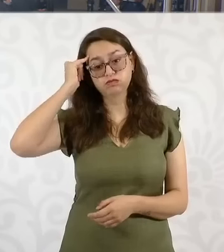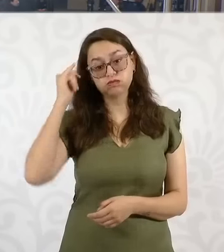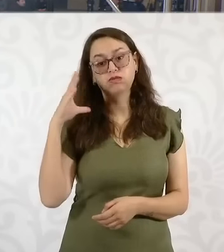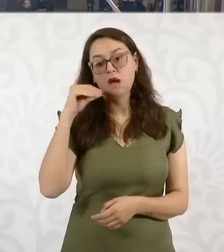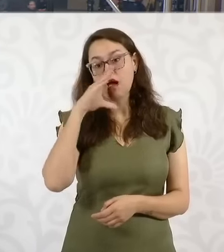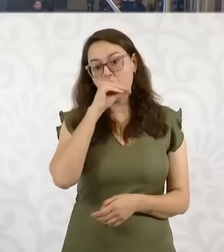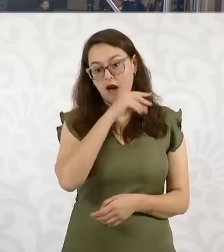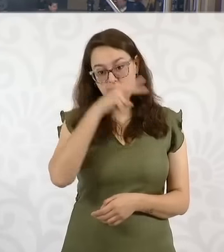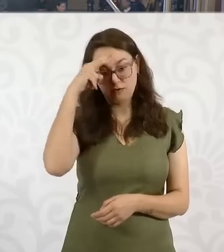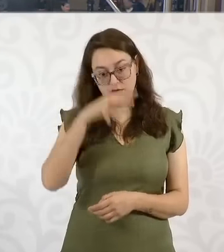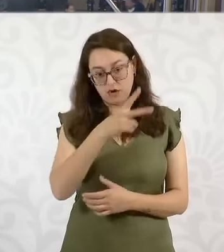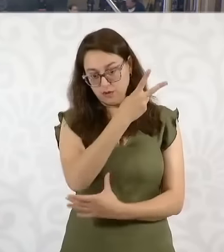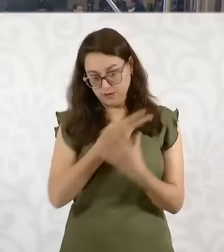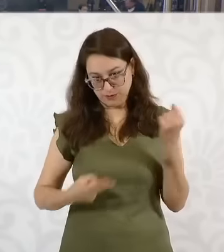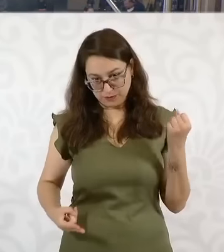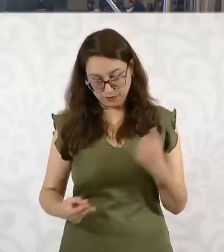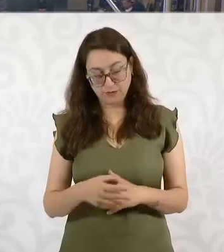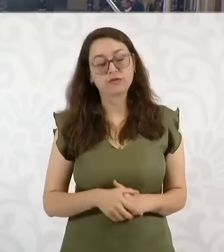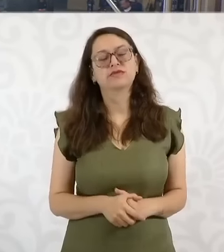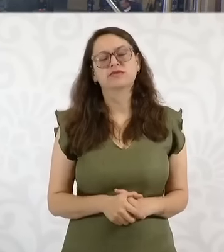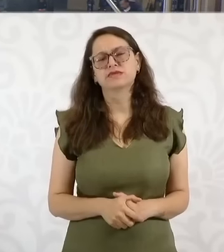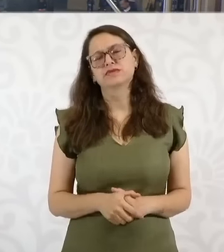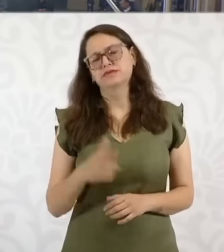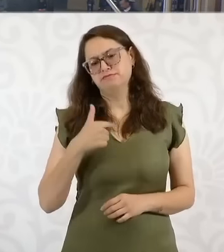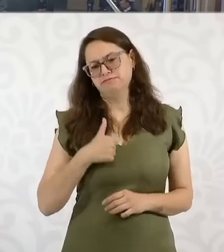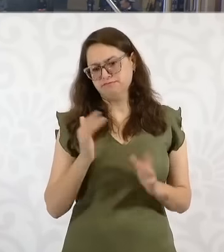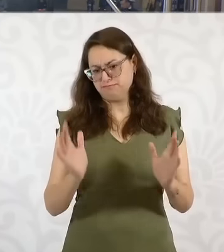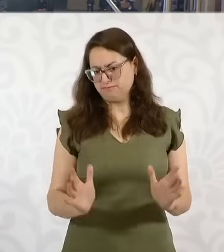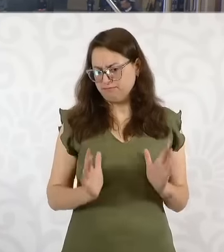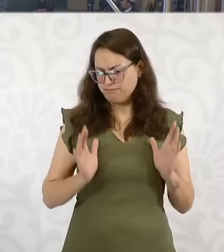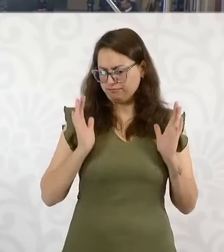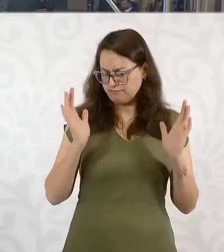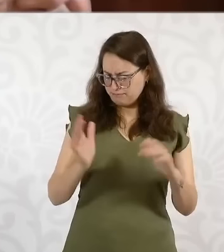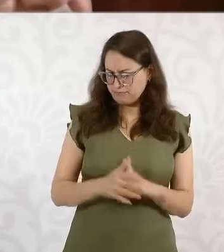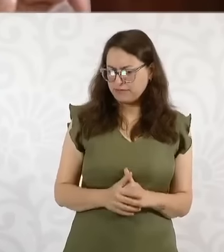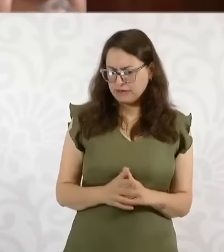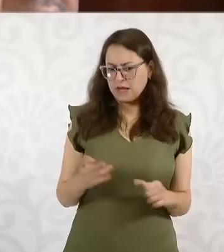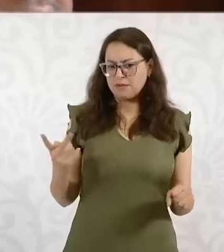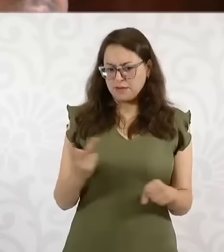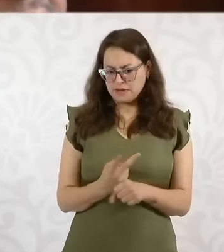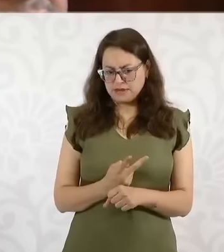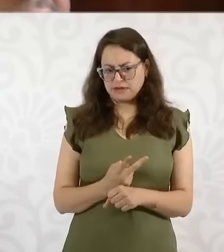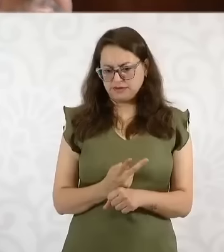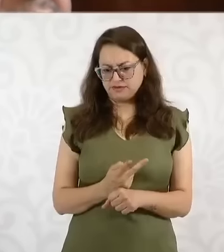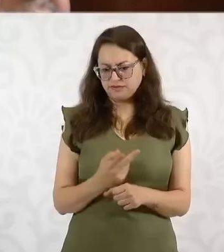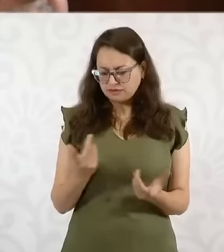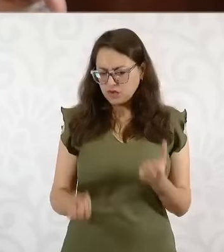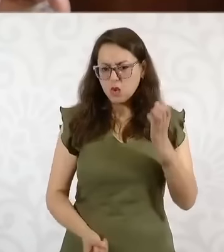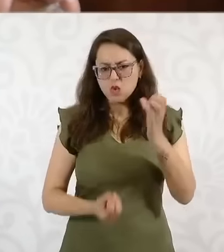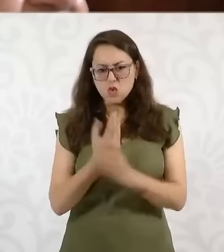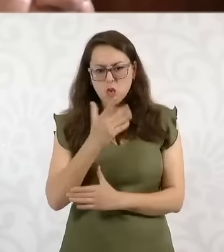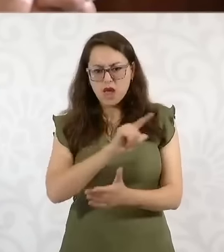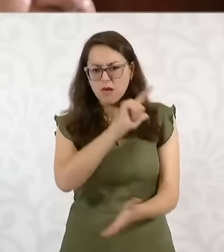atención el tema de eh los delitos que se están creando. Uno de ellos es el etnocidio, eh el cual